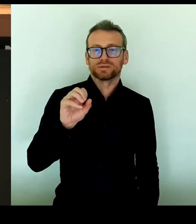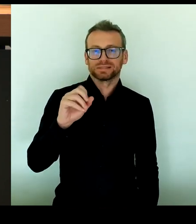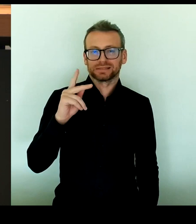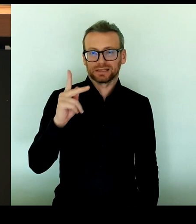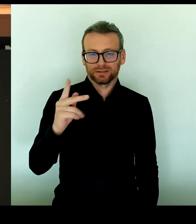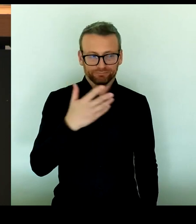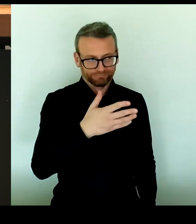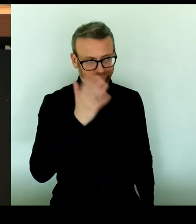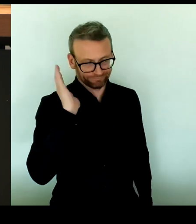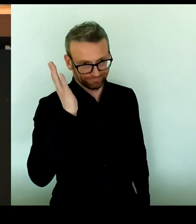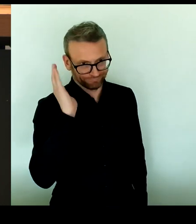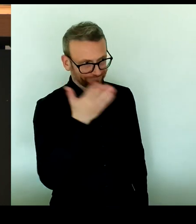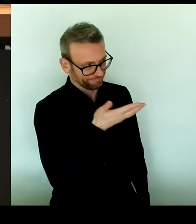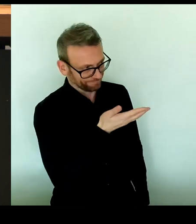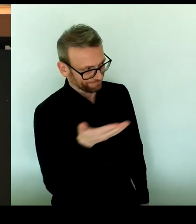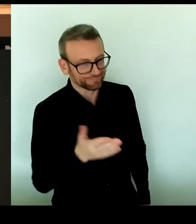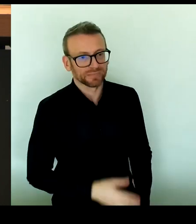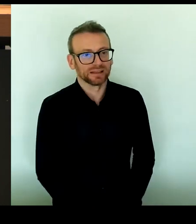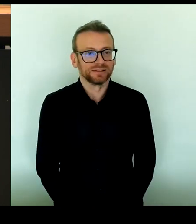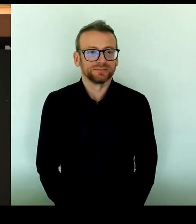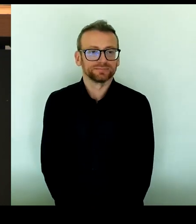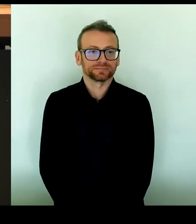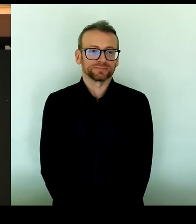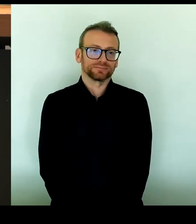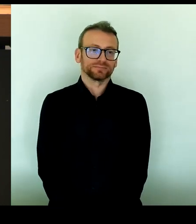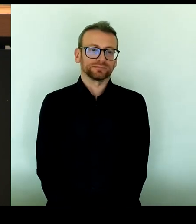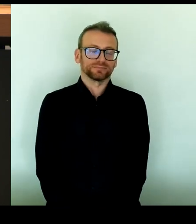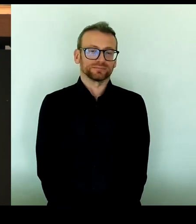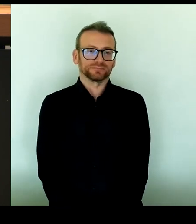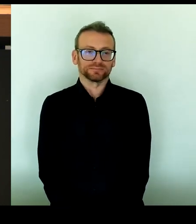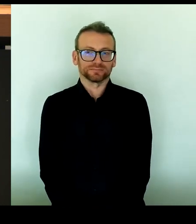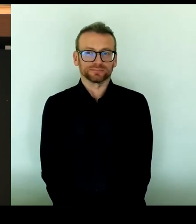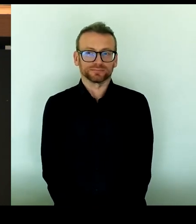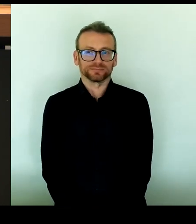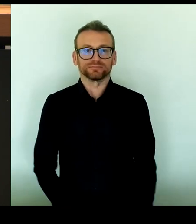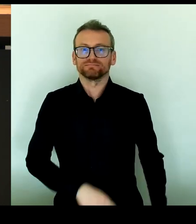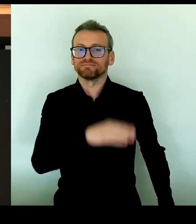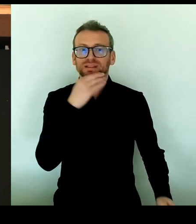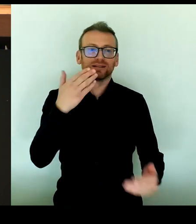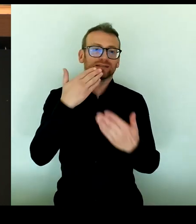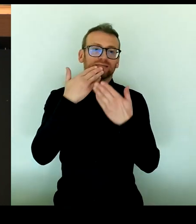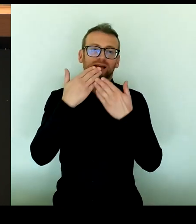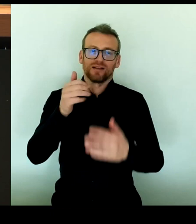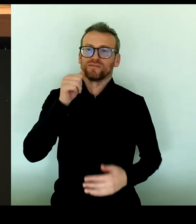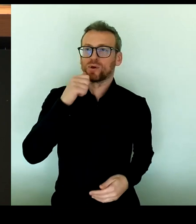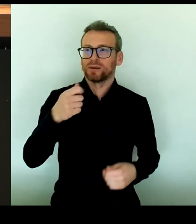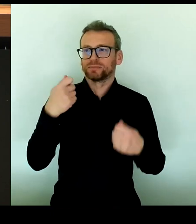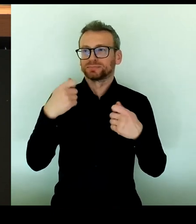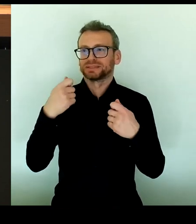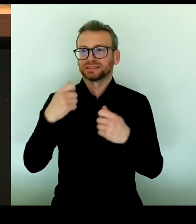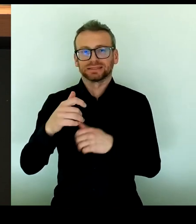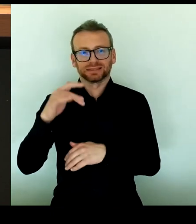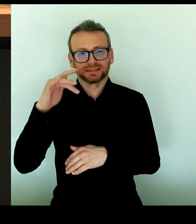Es handelt sich um eine Art rot-rot-grünes Wolkenkuckucksheim, das wieder einmal